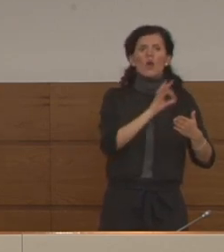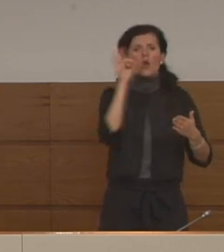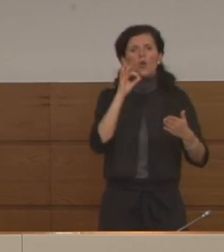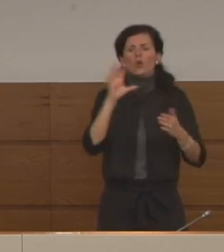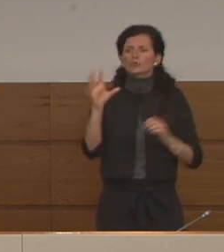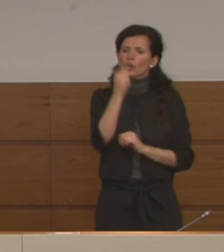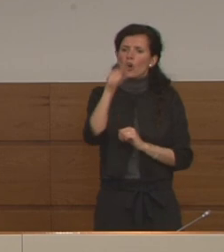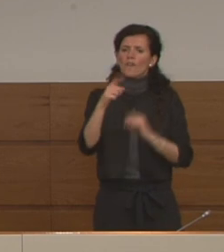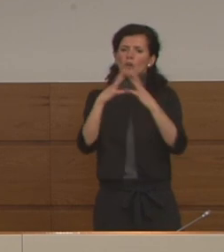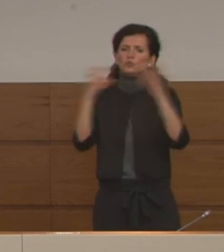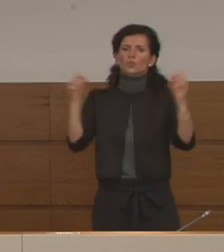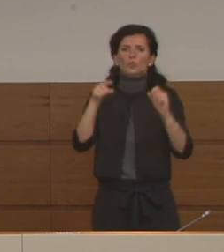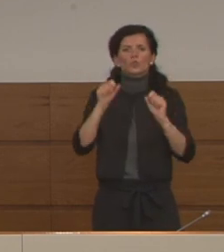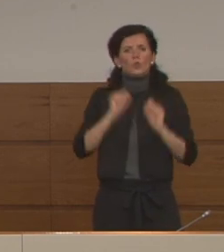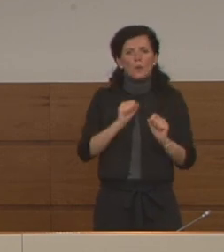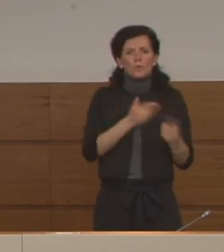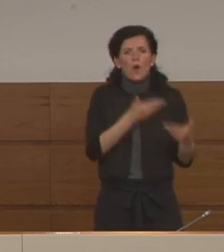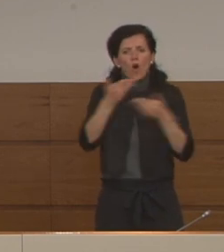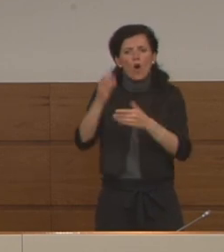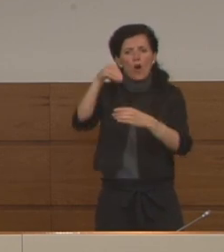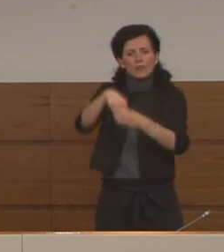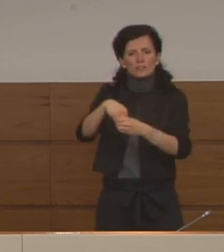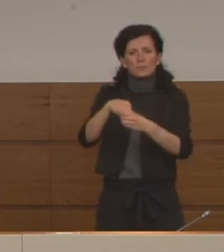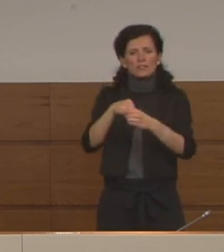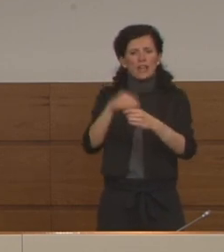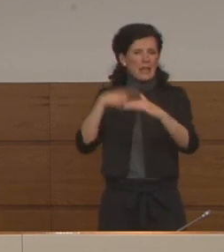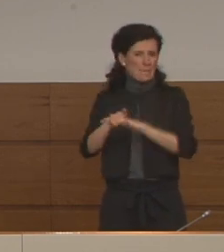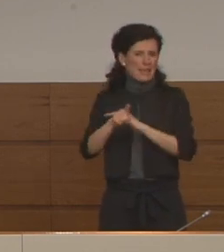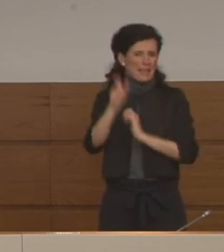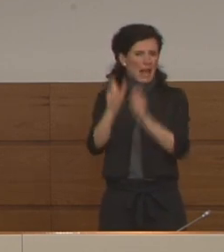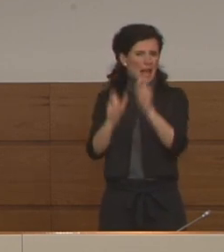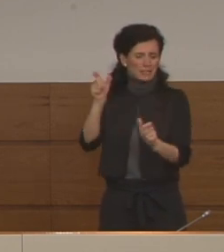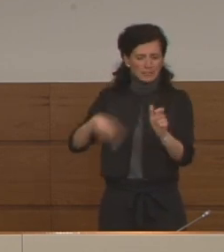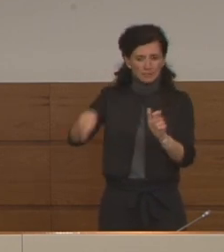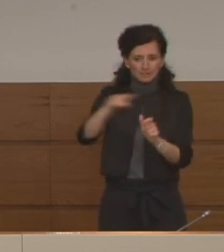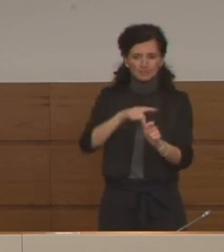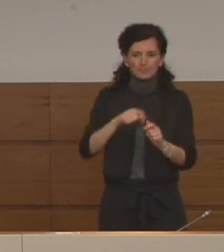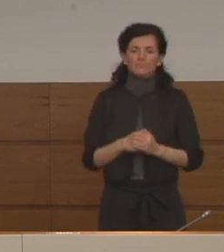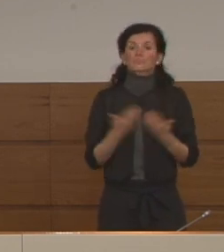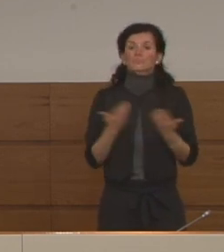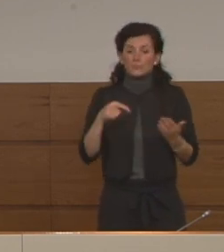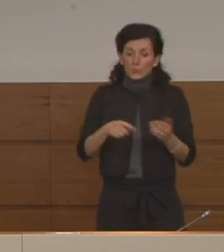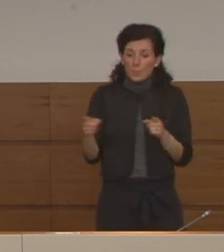delle strutture o anche delle aree a terra. Quindi siamo in una fase di valutazione